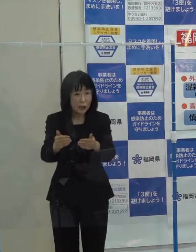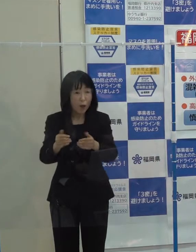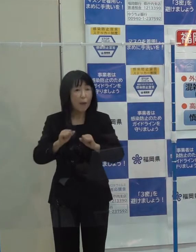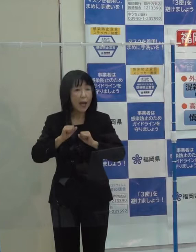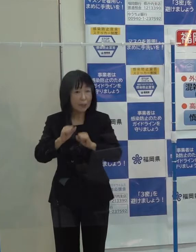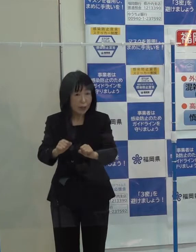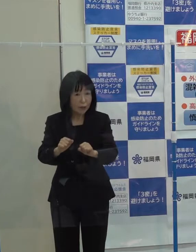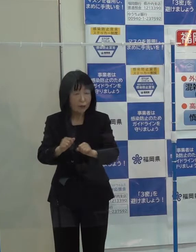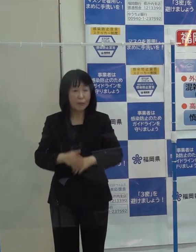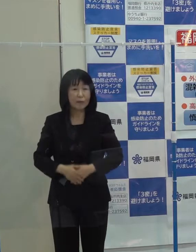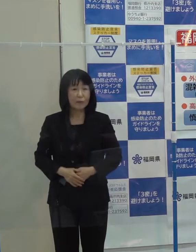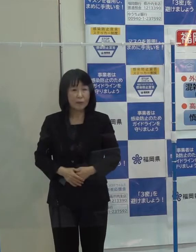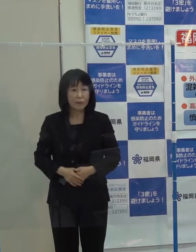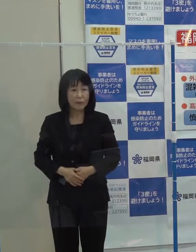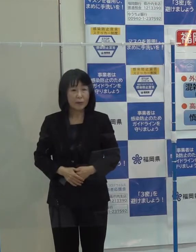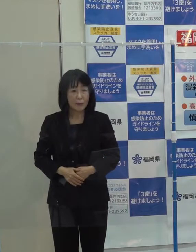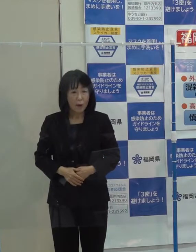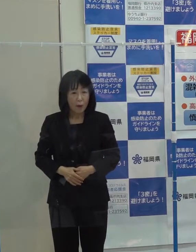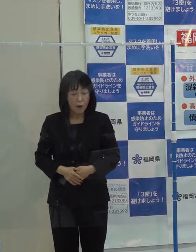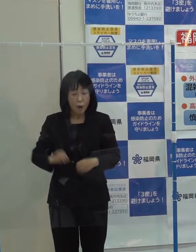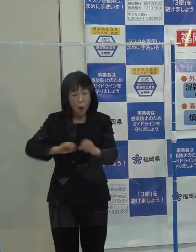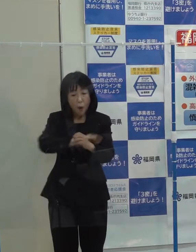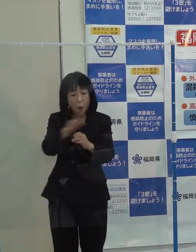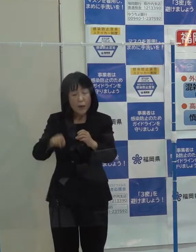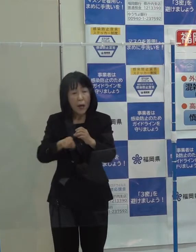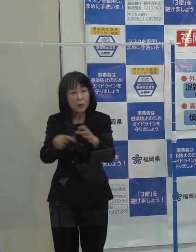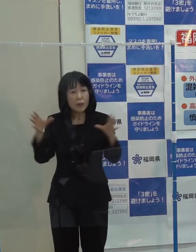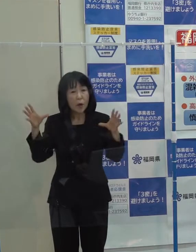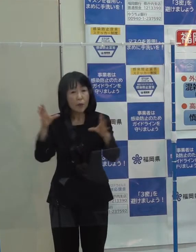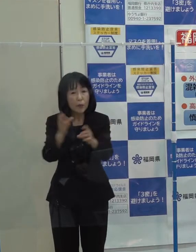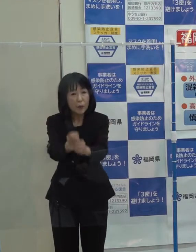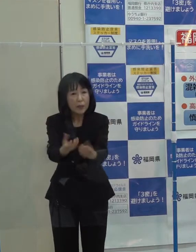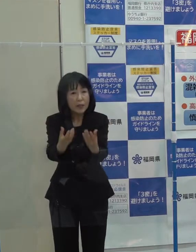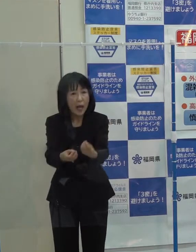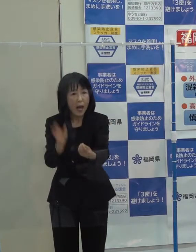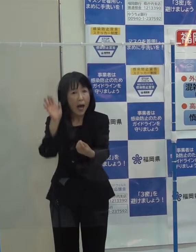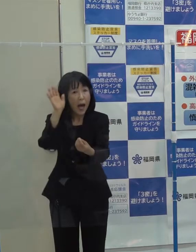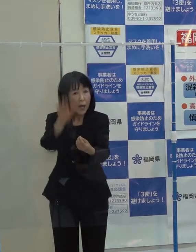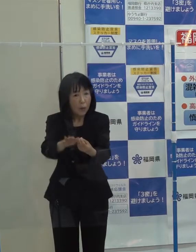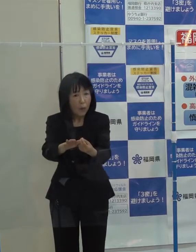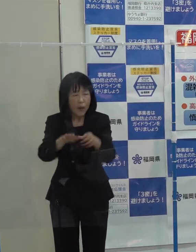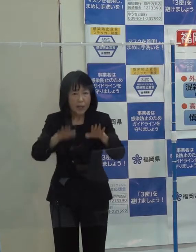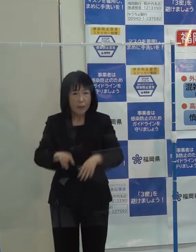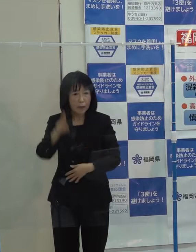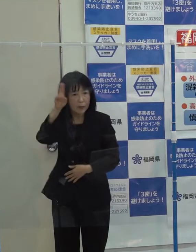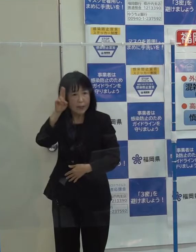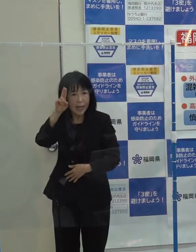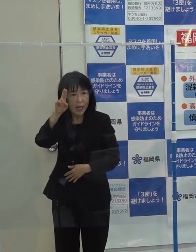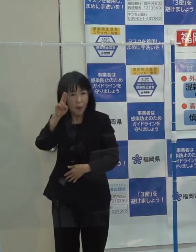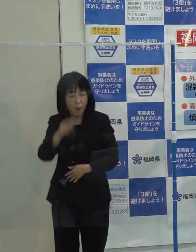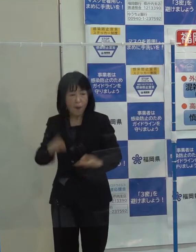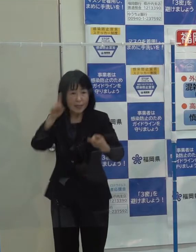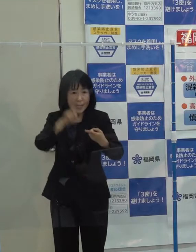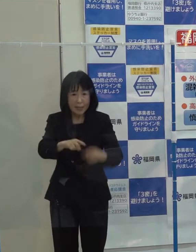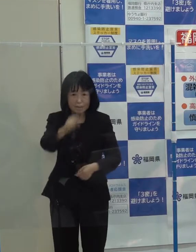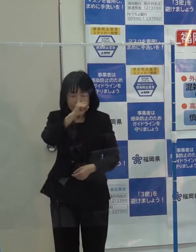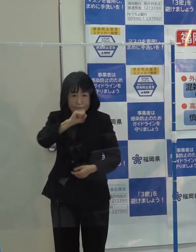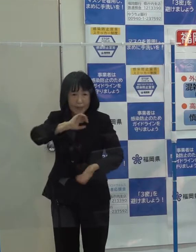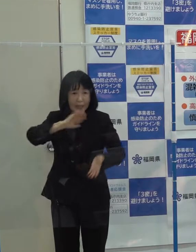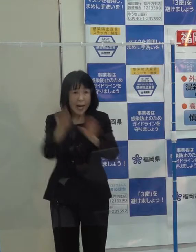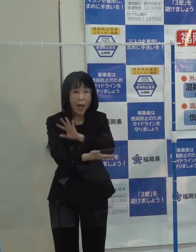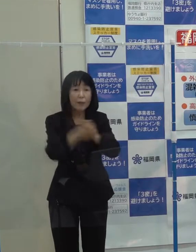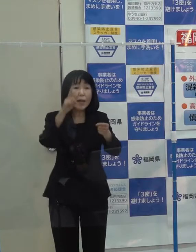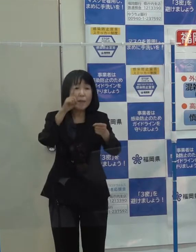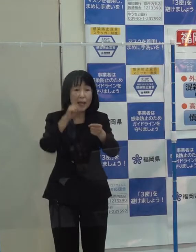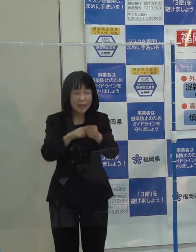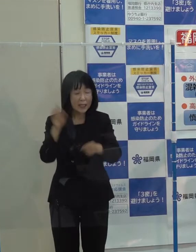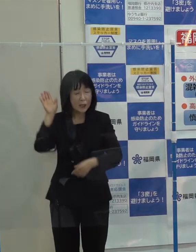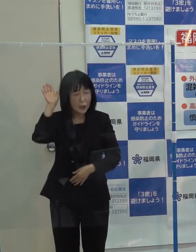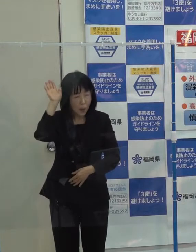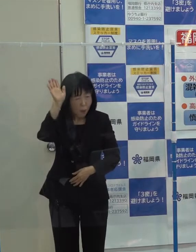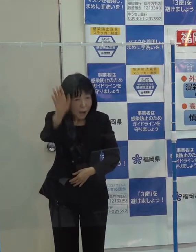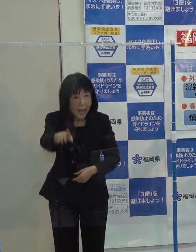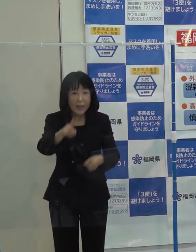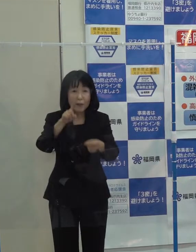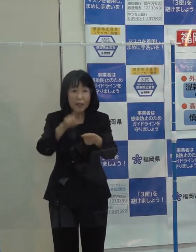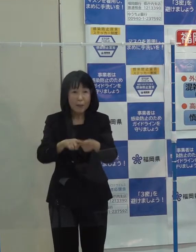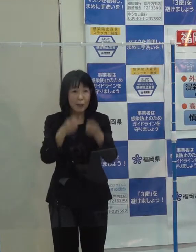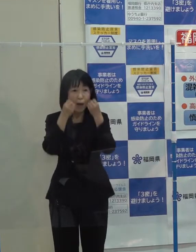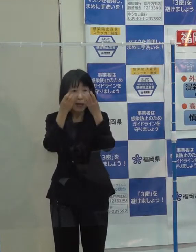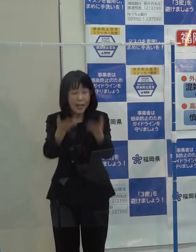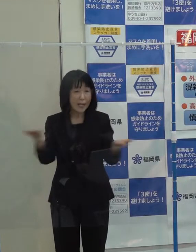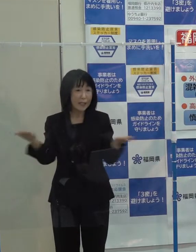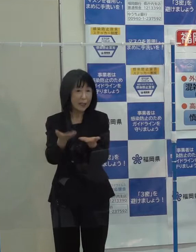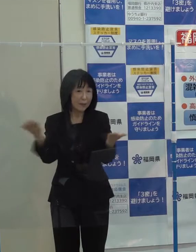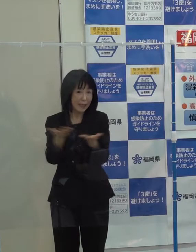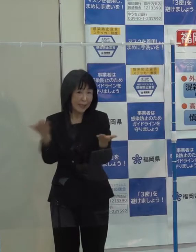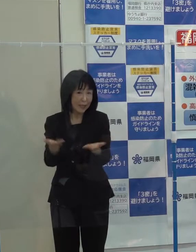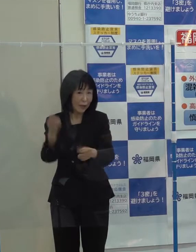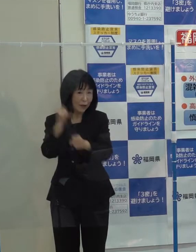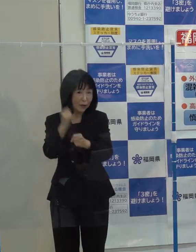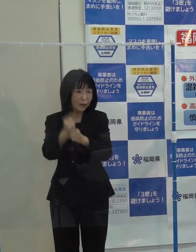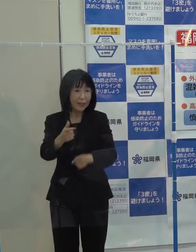ポストコロナを見据えて こうした今のピンチをチャンスに変えるために 将来の新しい発展の芽 新しいビジネスの創出に取り組んでいきたいと考えています